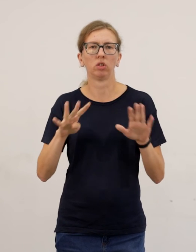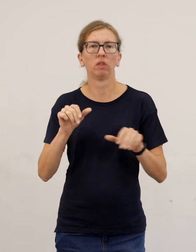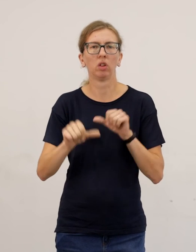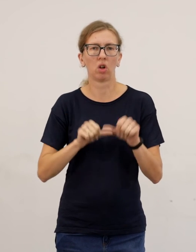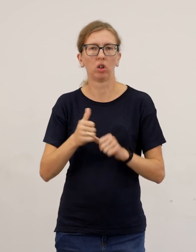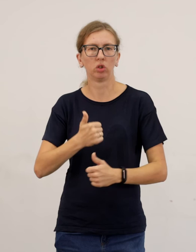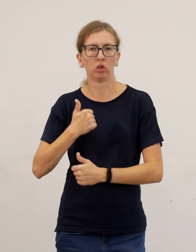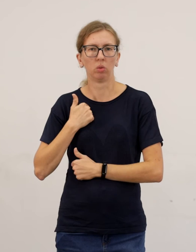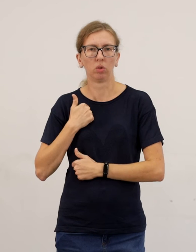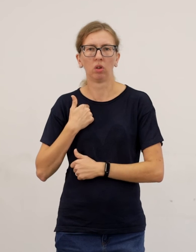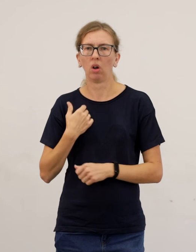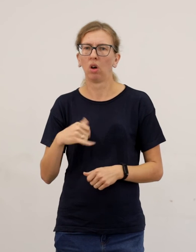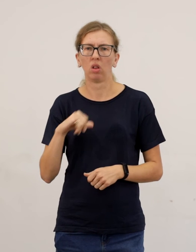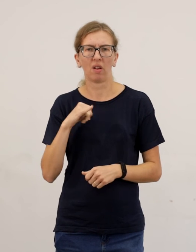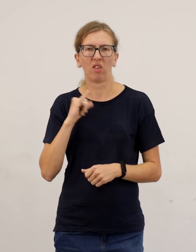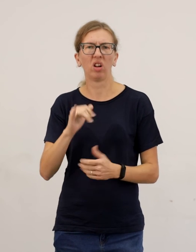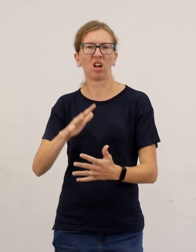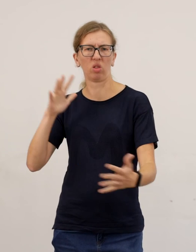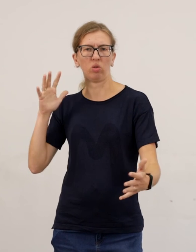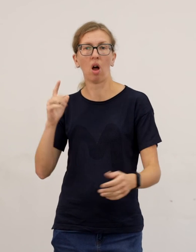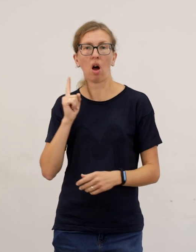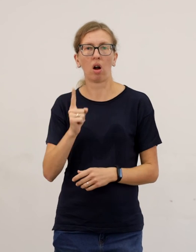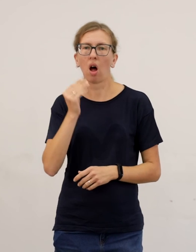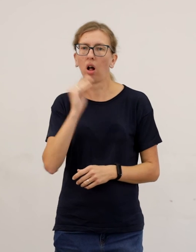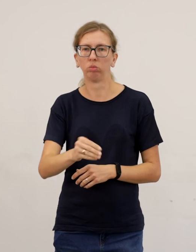Nazwa Ur związana jest z ochroną tajemnicy